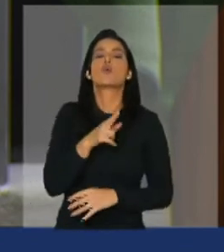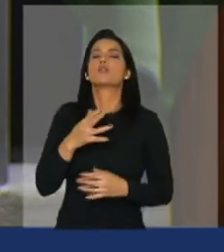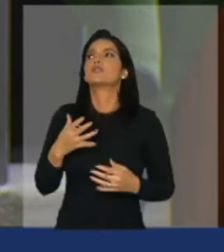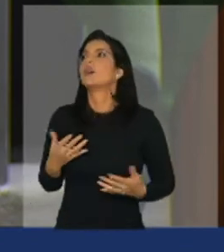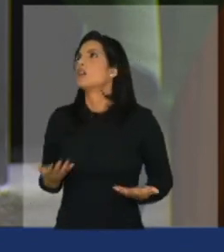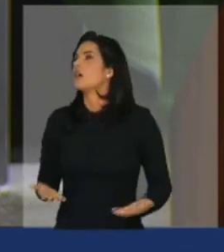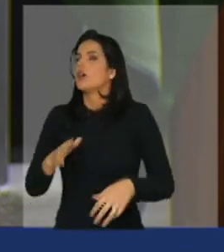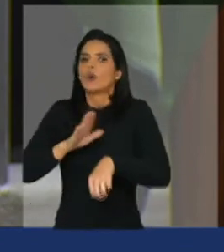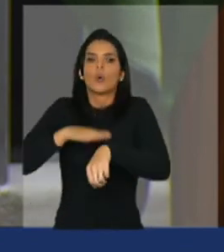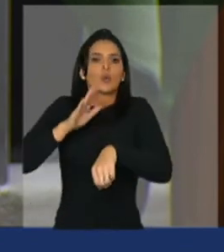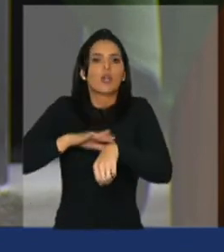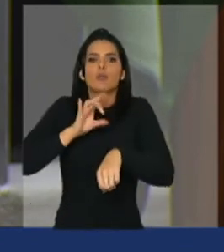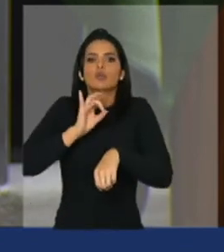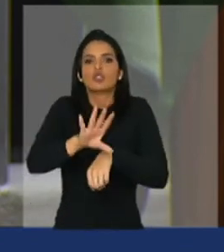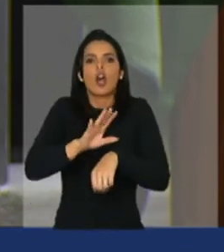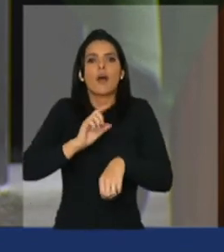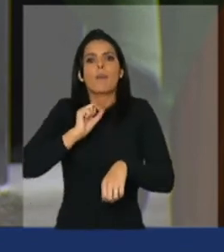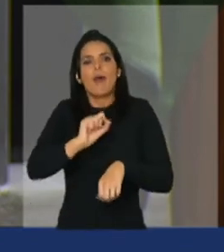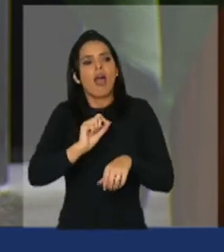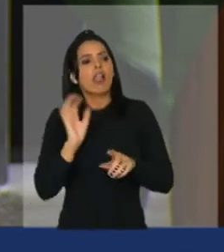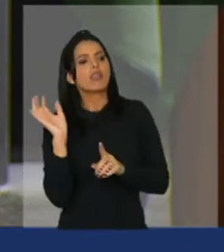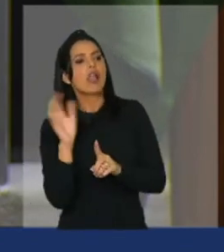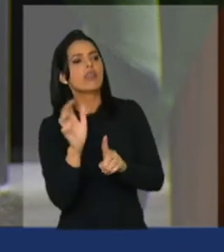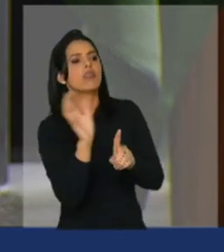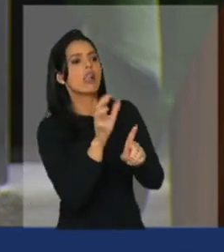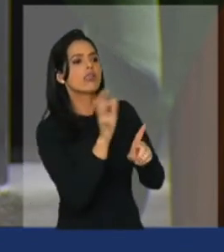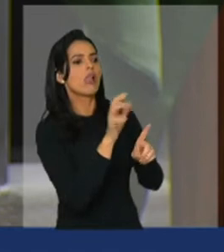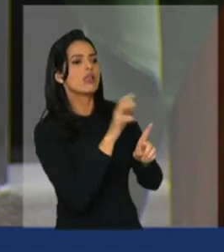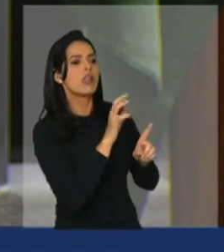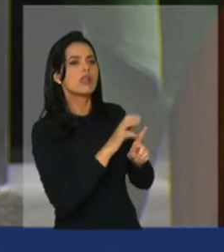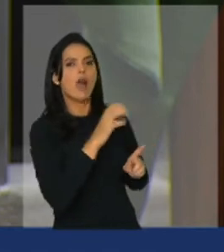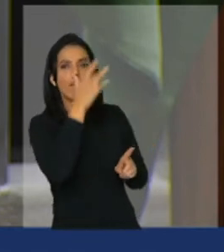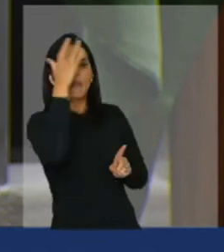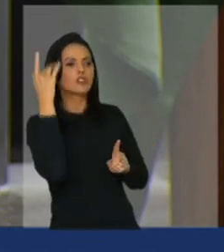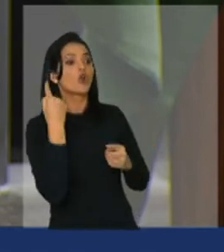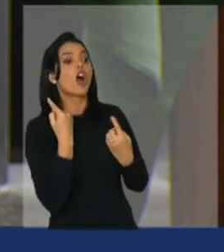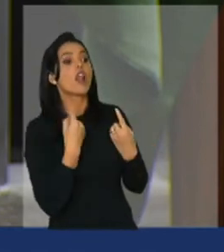TEMPO PARA INSUFLA SUA BASE, E POIS DORES COM TEMAS QUE NÃO INTERESSA AO POVO BRASILEIRO. E ALIÁS, DIGA-SE DE PASSAGEM,